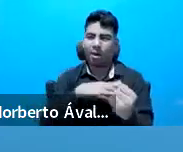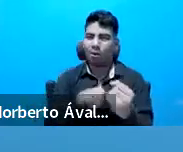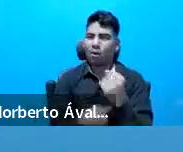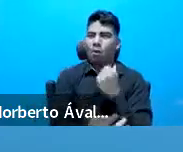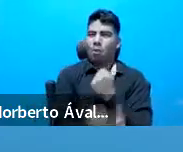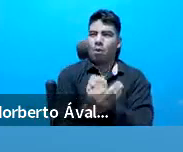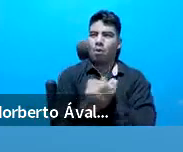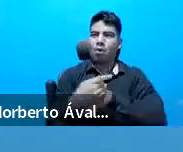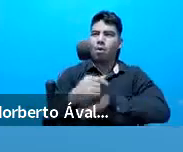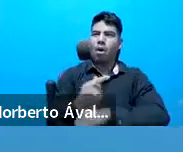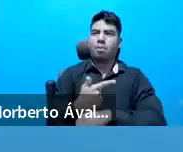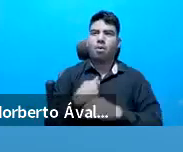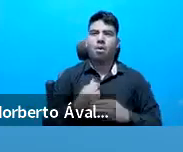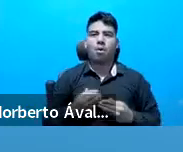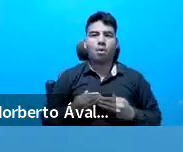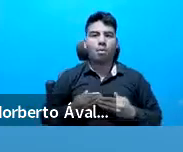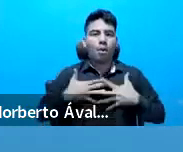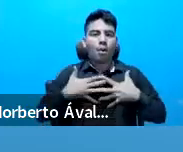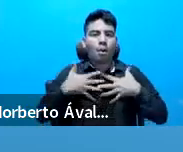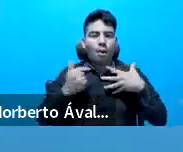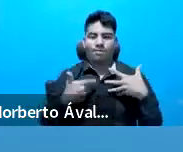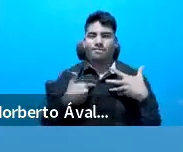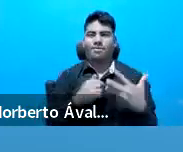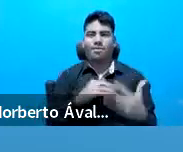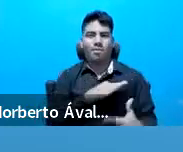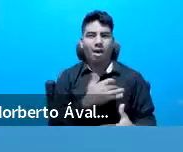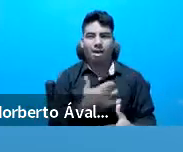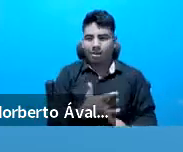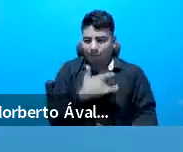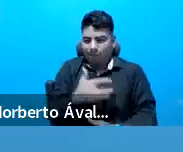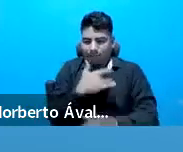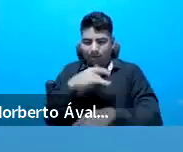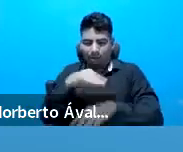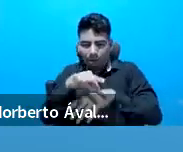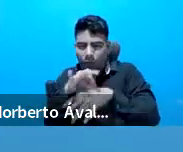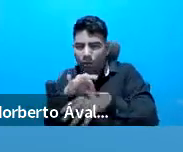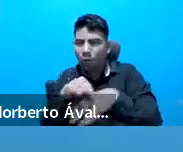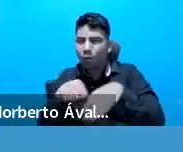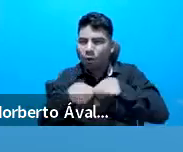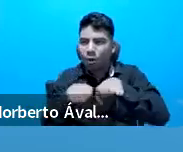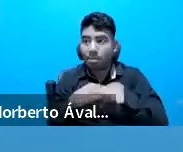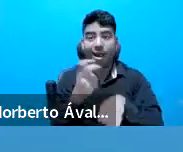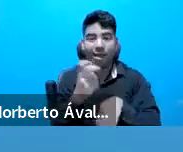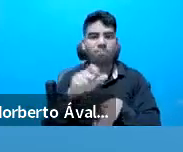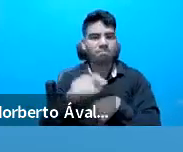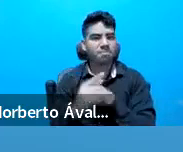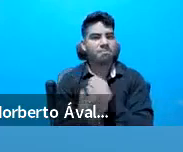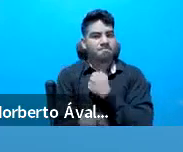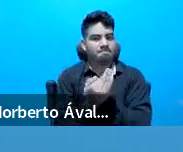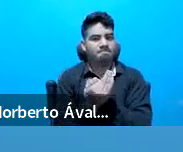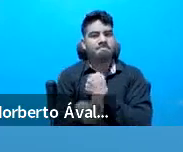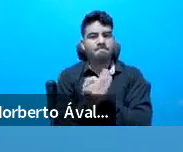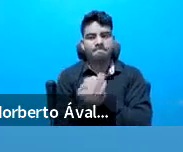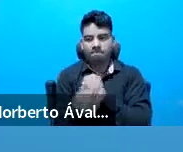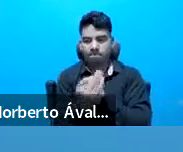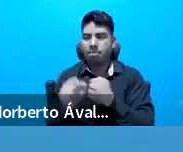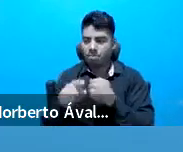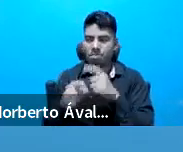ya tienen un poco de emoción. Ya tienen, tienen, se construyen también con los con lo que sentimos y con y con lo que vamos percibiendo